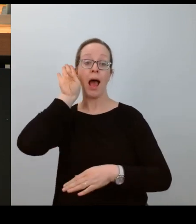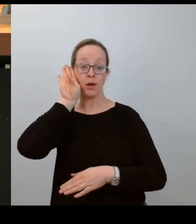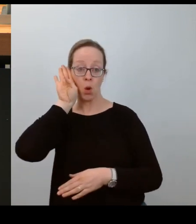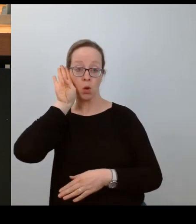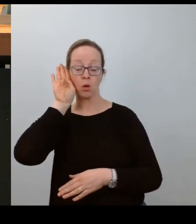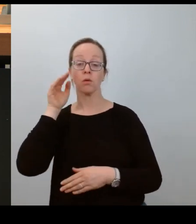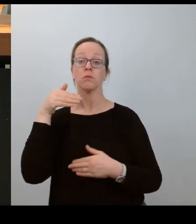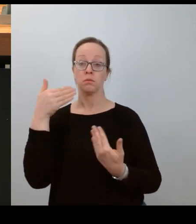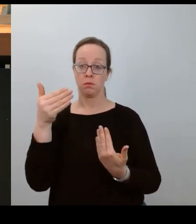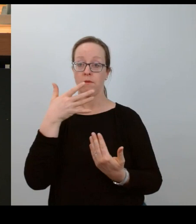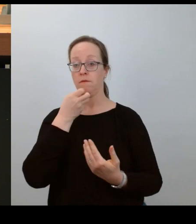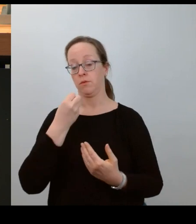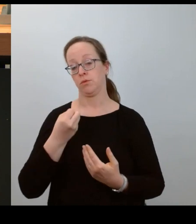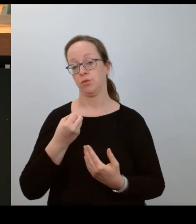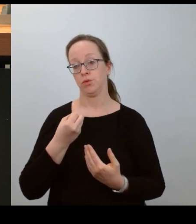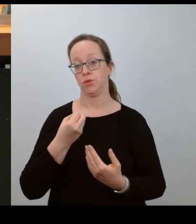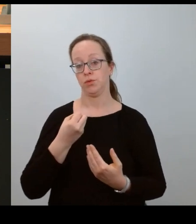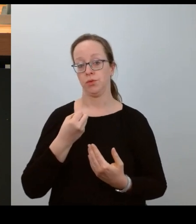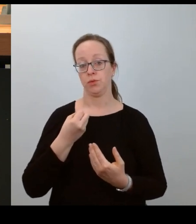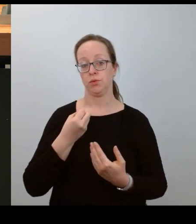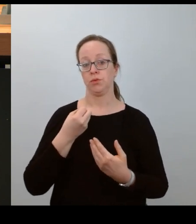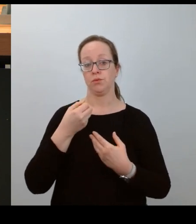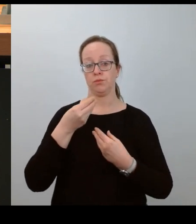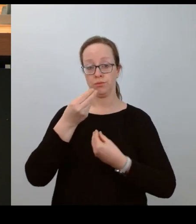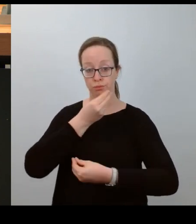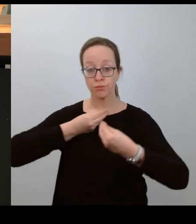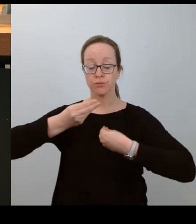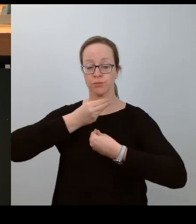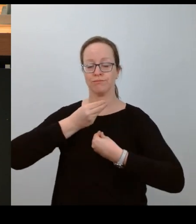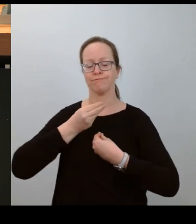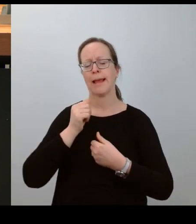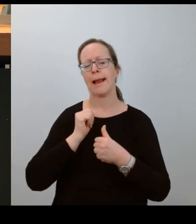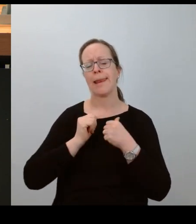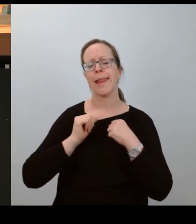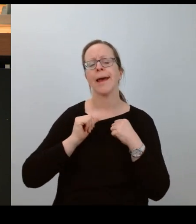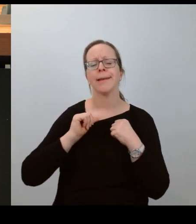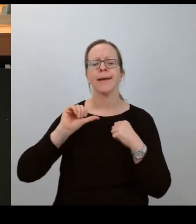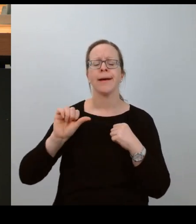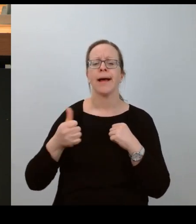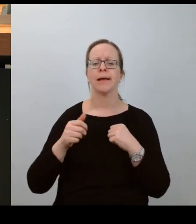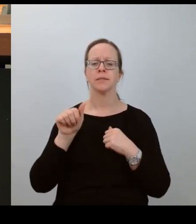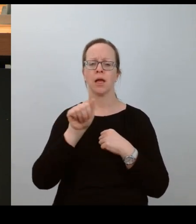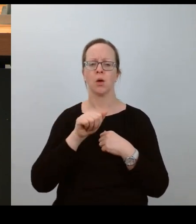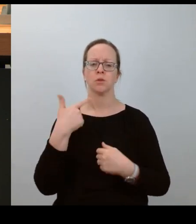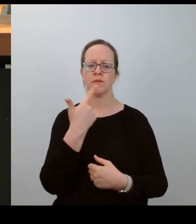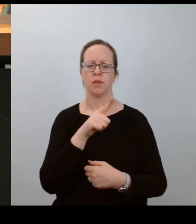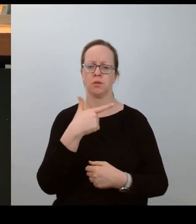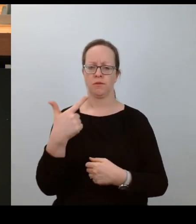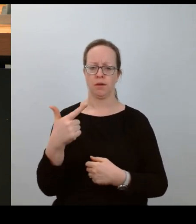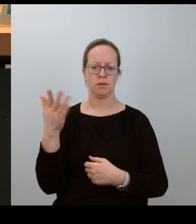Das Ergebnis dieser Anhörung war, das die des Funktionalitäten und Probleme weiter nicht behoben waren. Nach zwei Jahren, wo